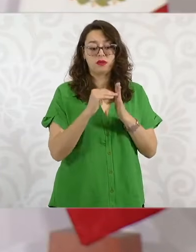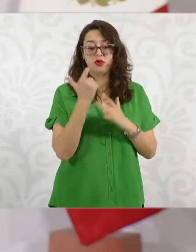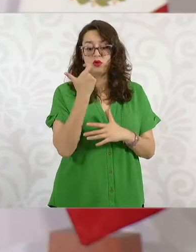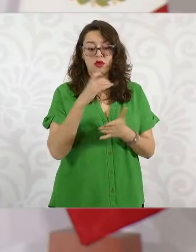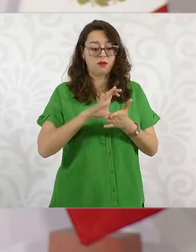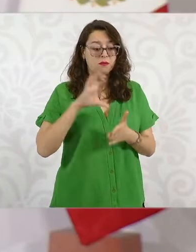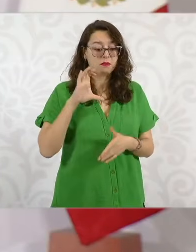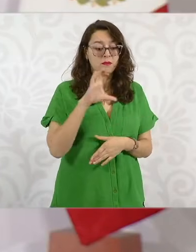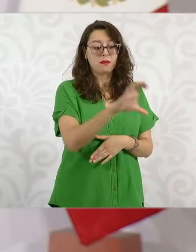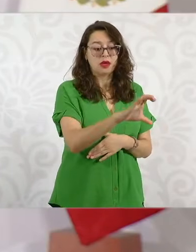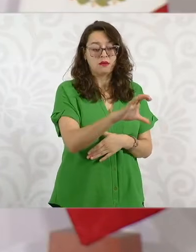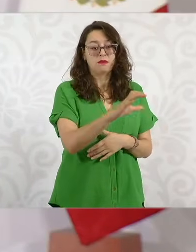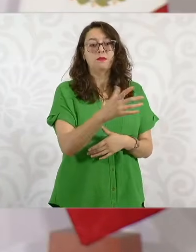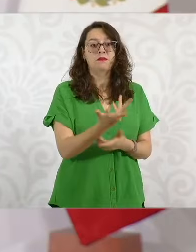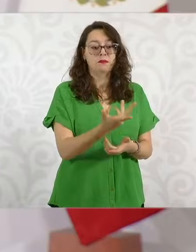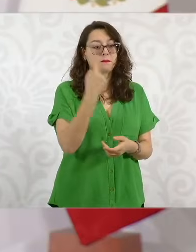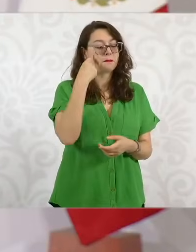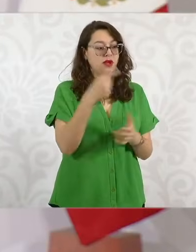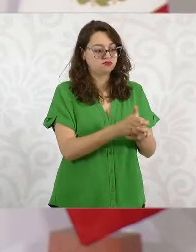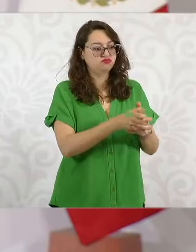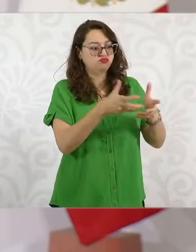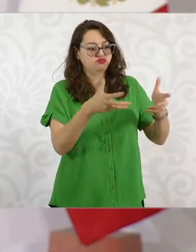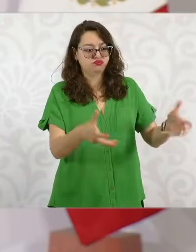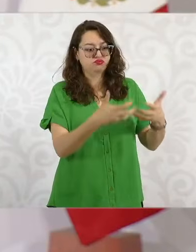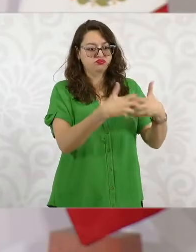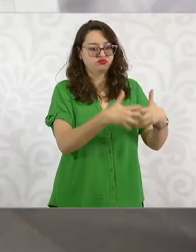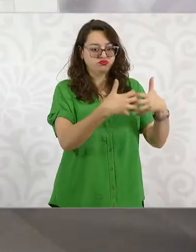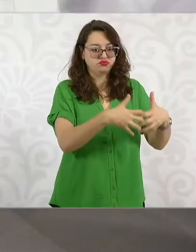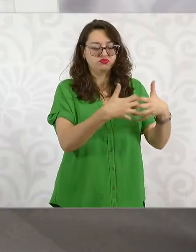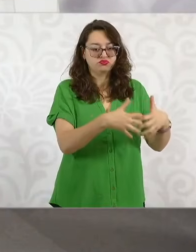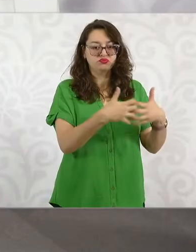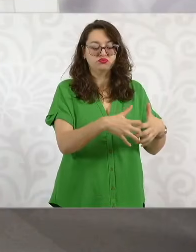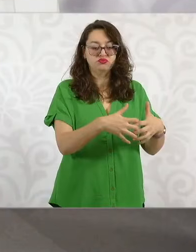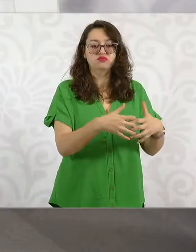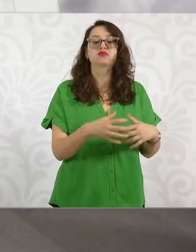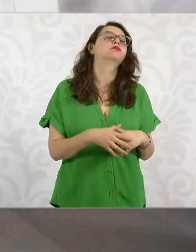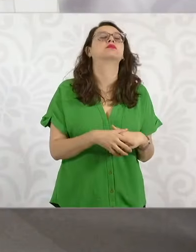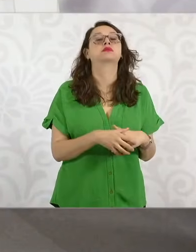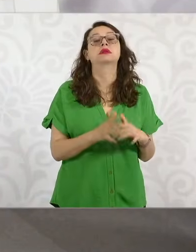en productos inyectables de alto volumen. La maquinaria, señora presidenta, ya está